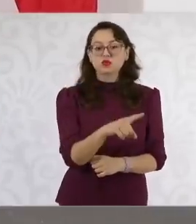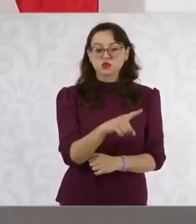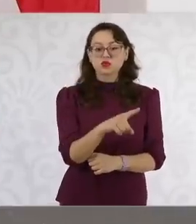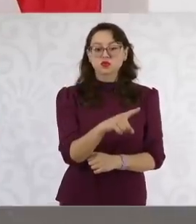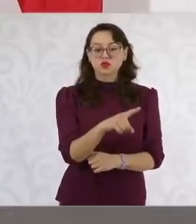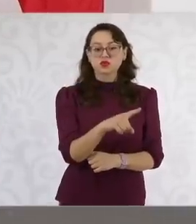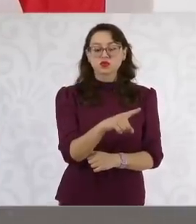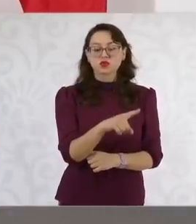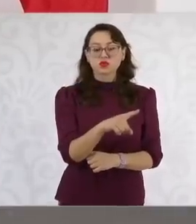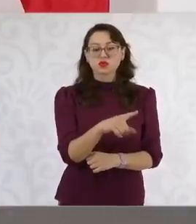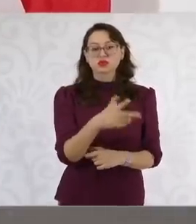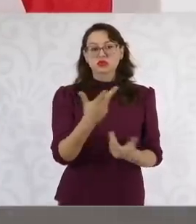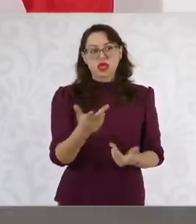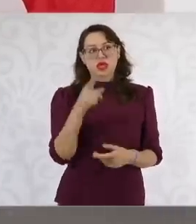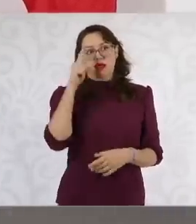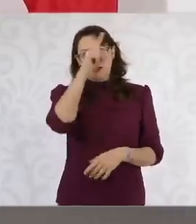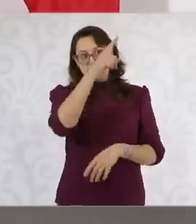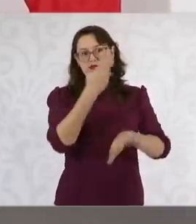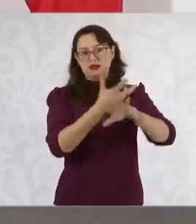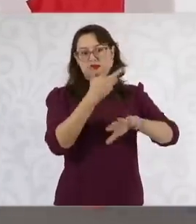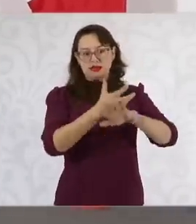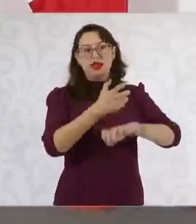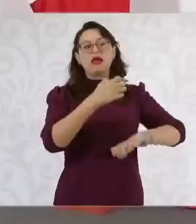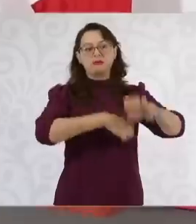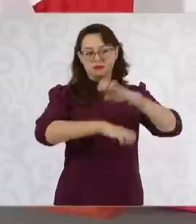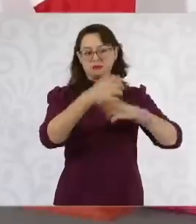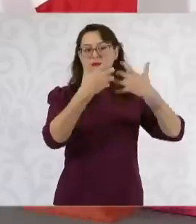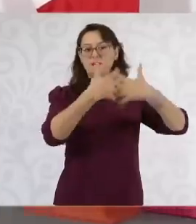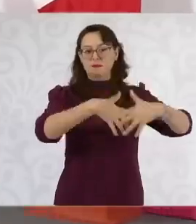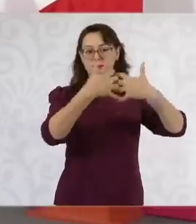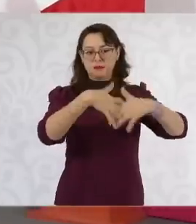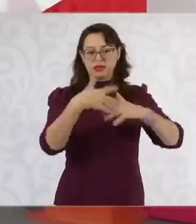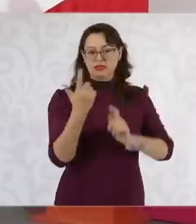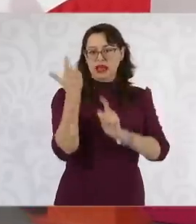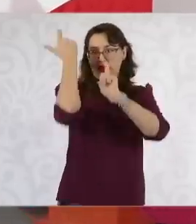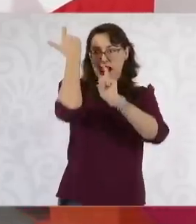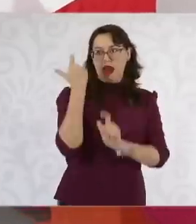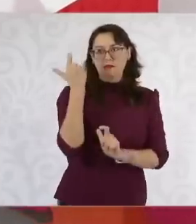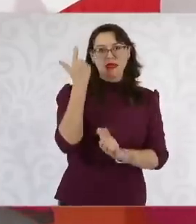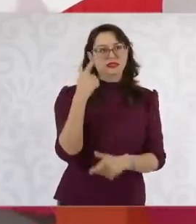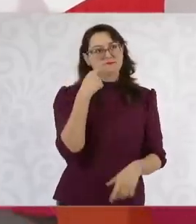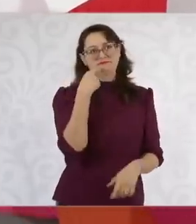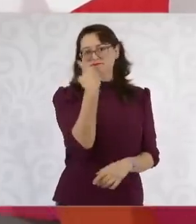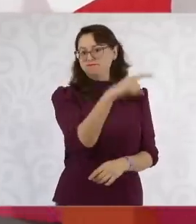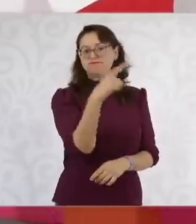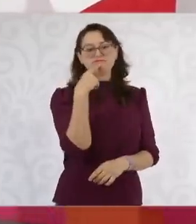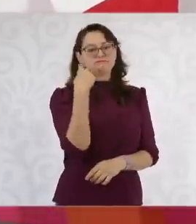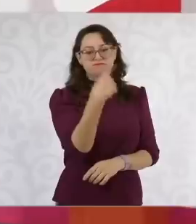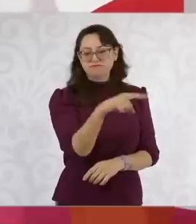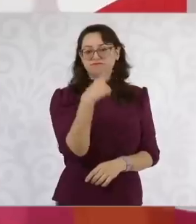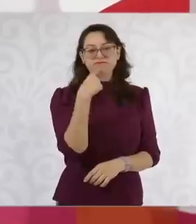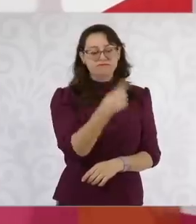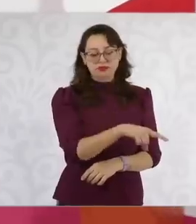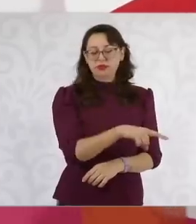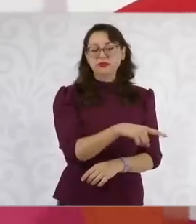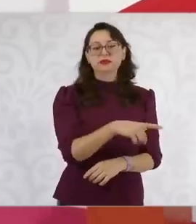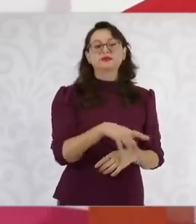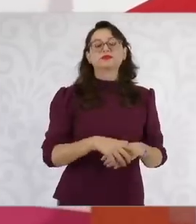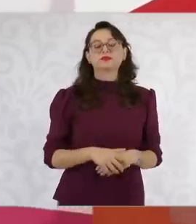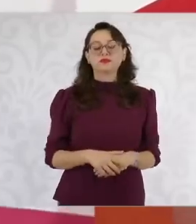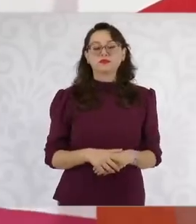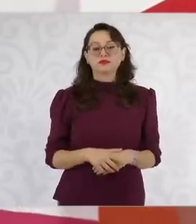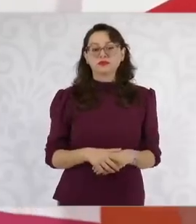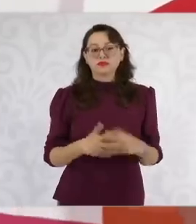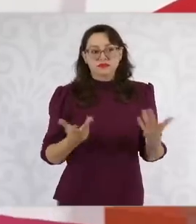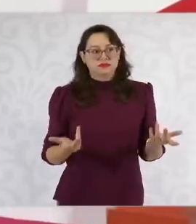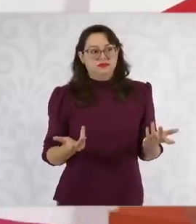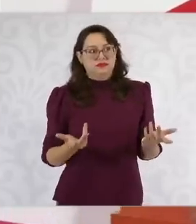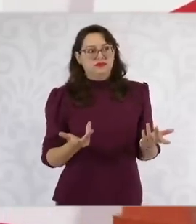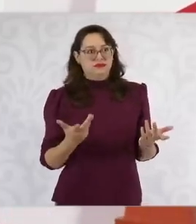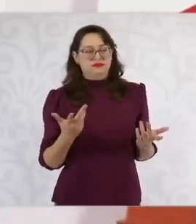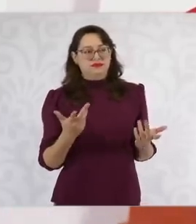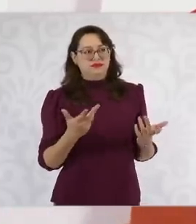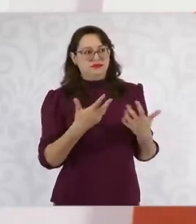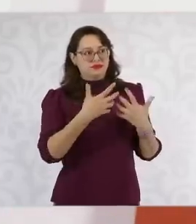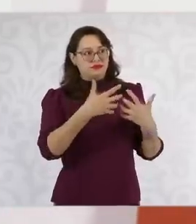a empresas productoras de armadoras de empresas productoras de armas por la entrada de Estas armas